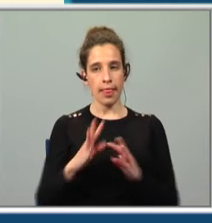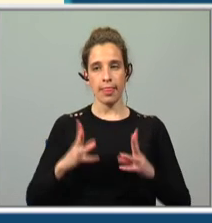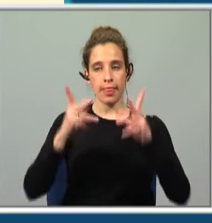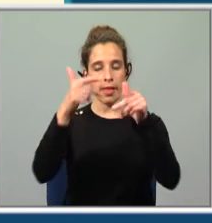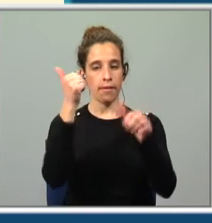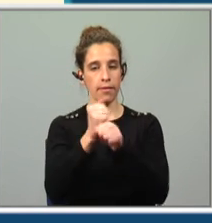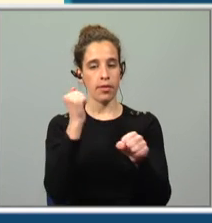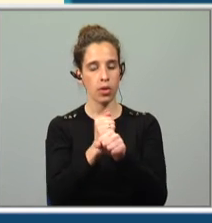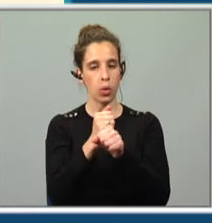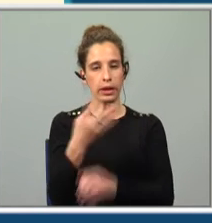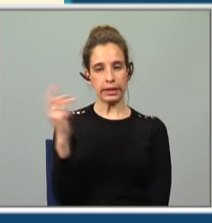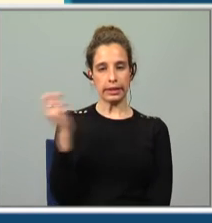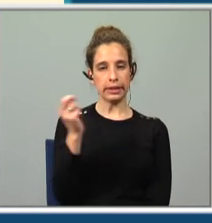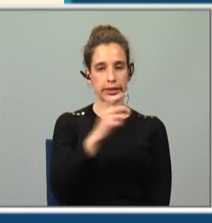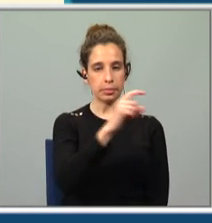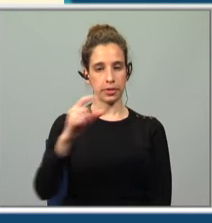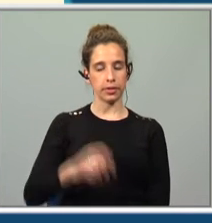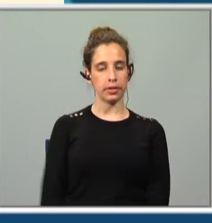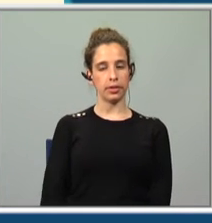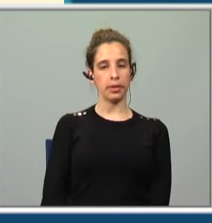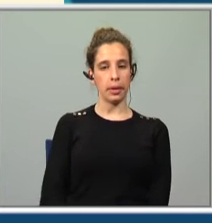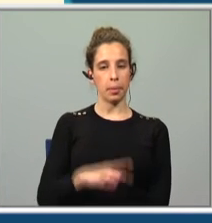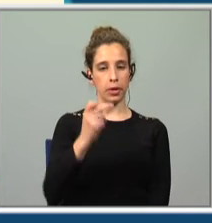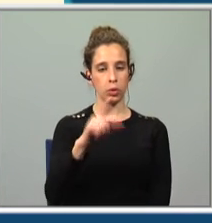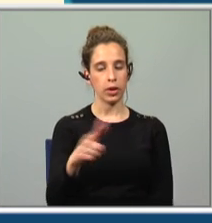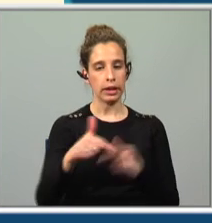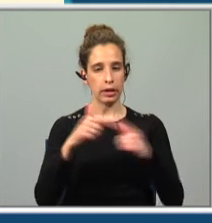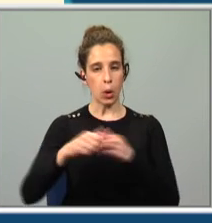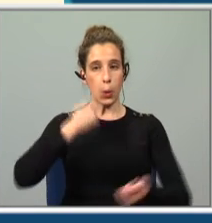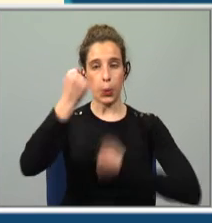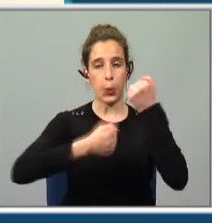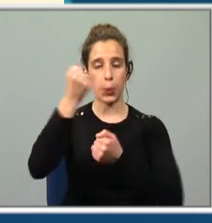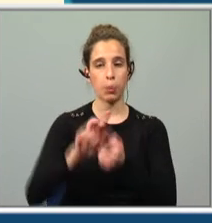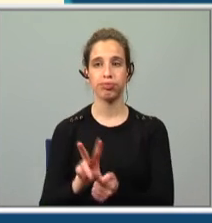ação com esse terceiro de Braga mas não salinha correu escadas a cima até o 來自布拉加的第三個動作，但沒有小房間跑到樓上去